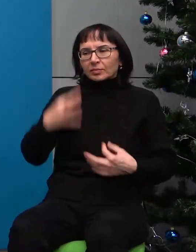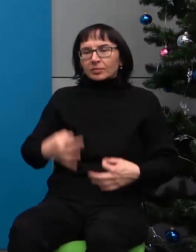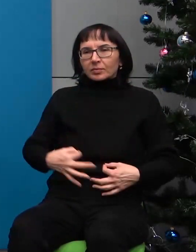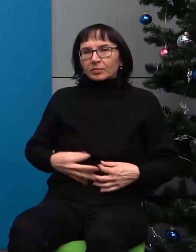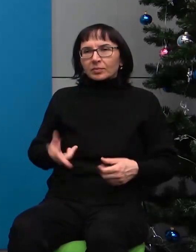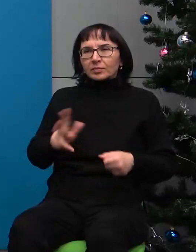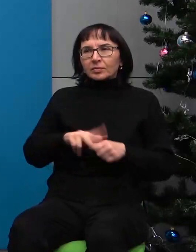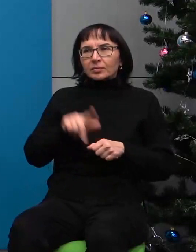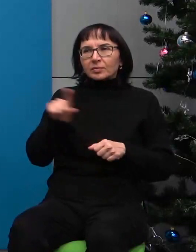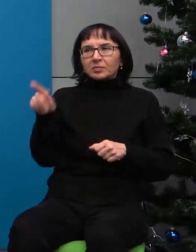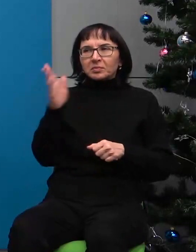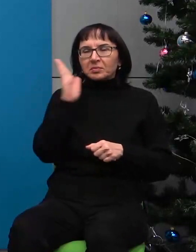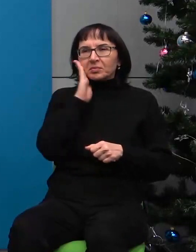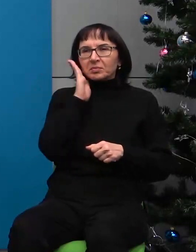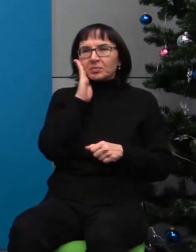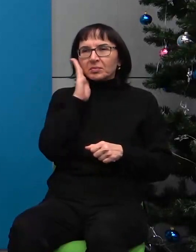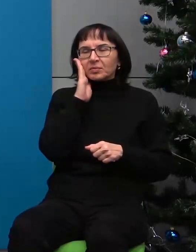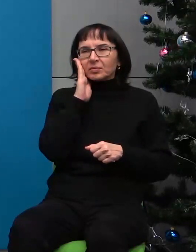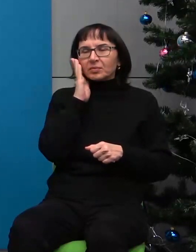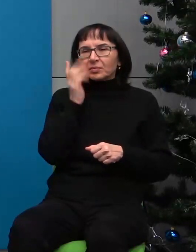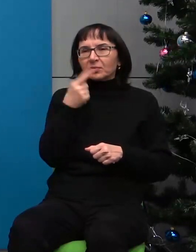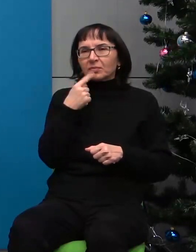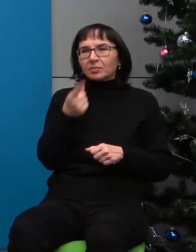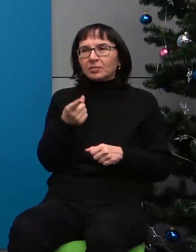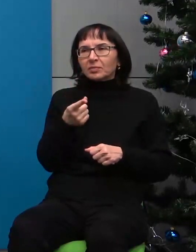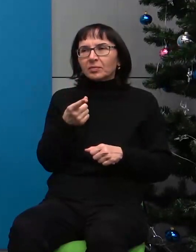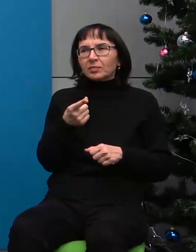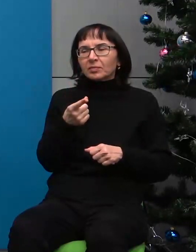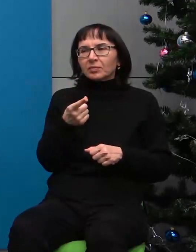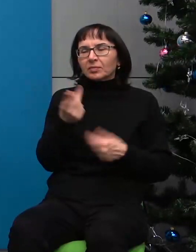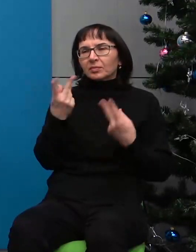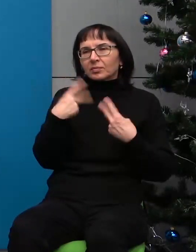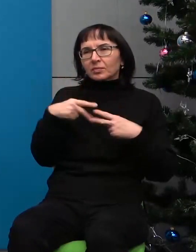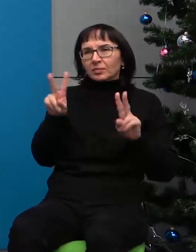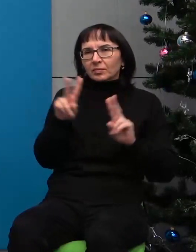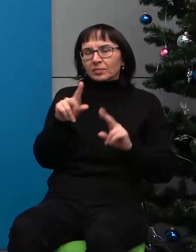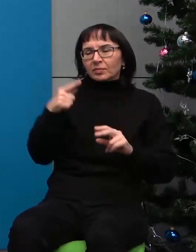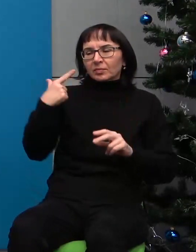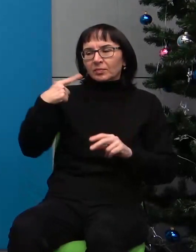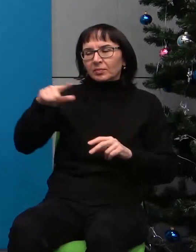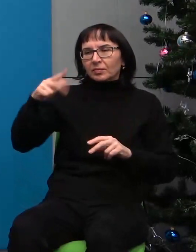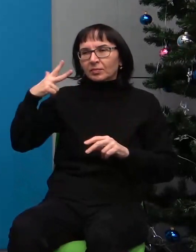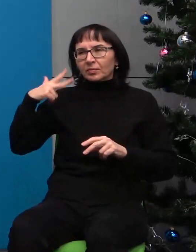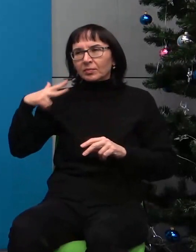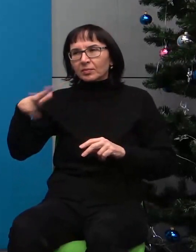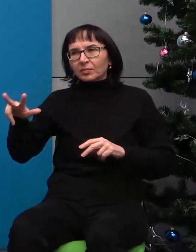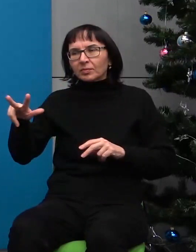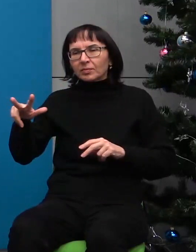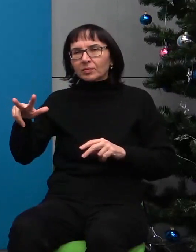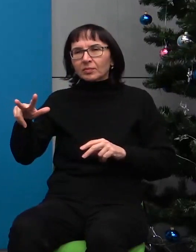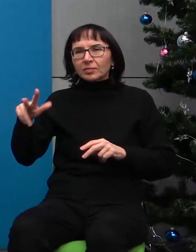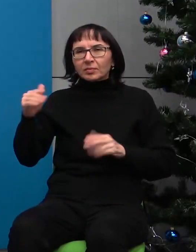No i oni stwierdzili, że wrócą tam za 2 czy 3 tygodnie z jakimś konserwatorem, że coś z tym trzeba zrobić.